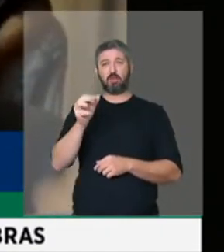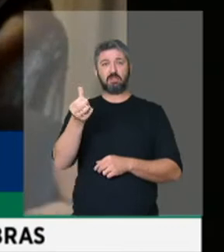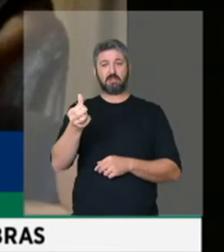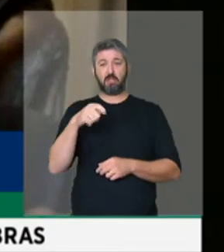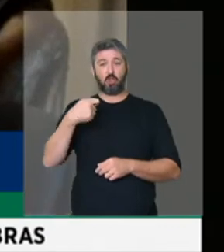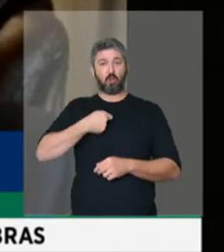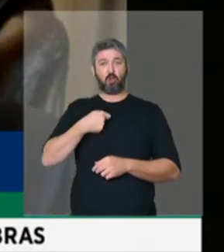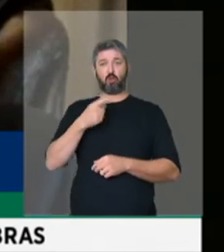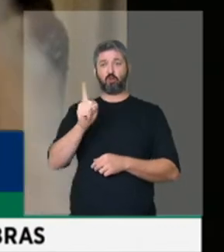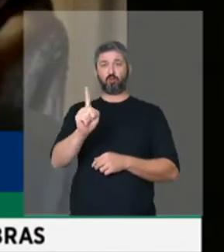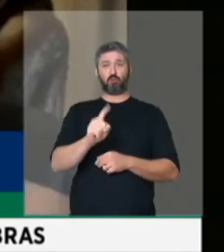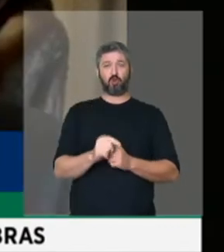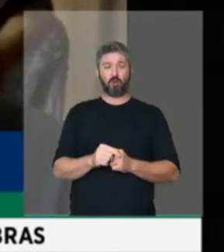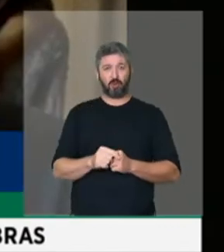LEVOU 5 MINUTOS, MENOS, O MEU OPERADOR DISSE QUE EU VENDI,